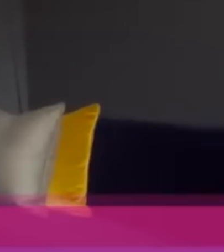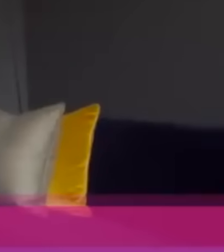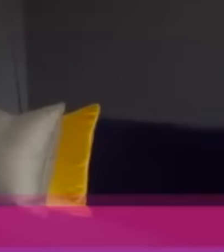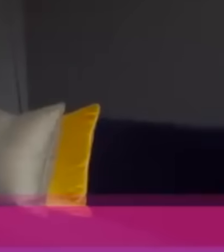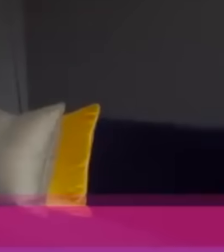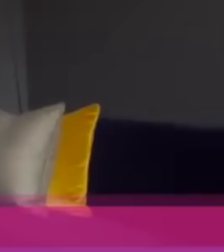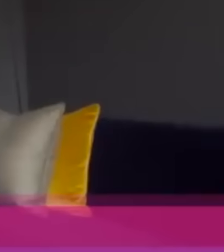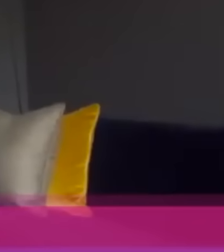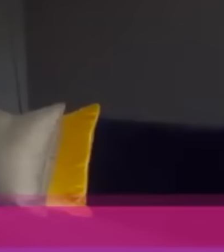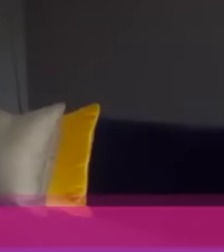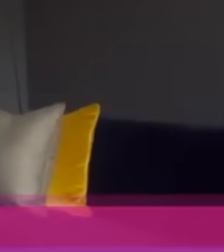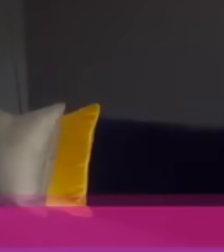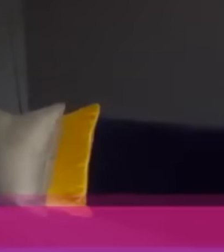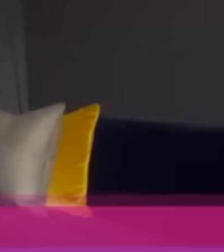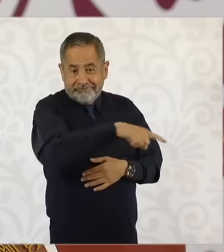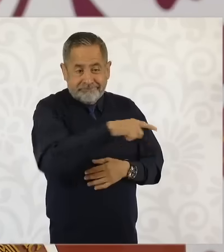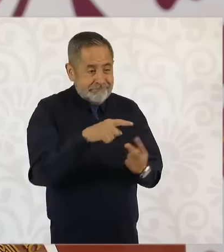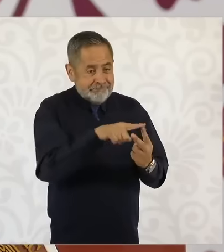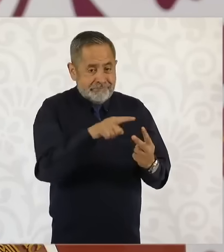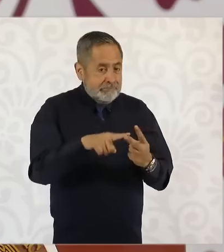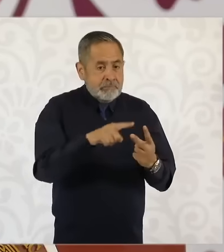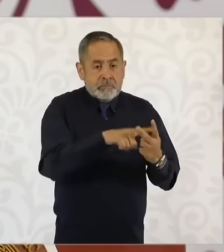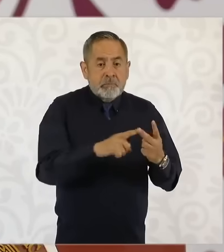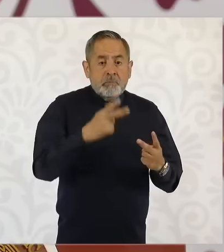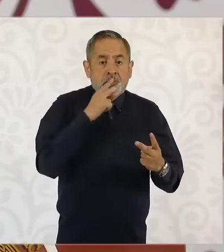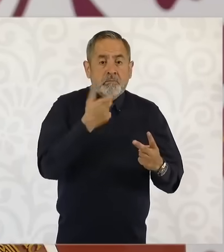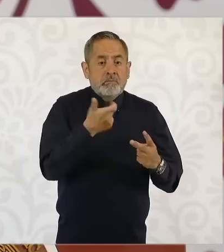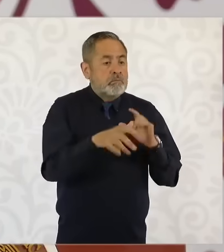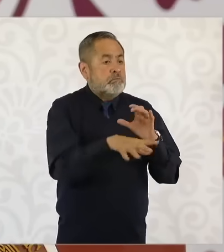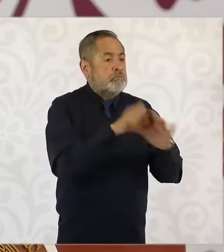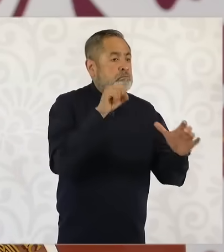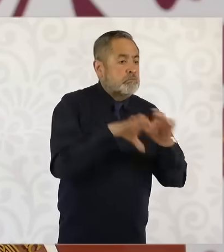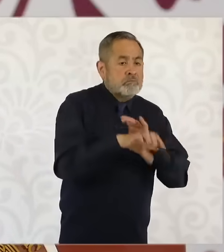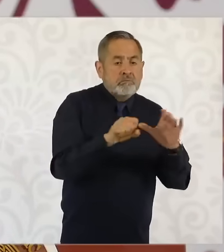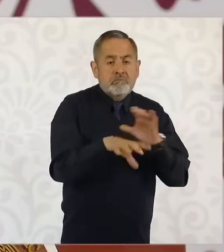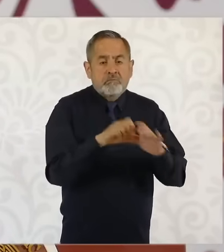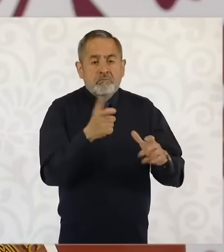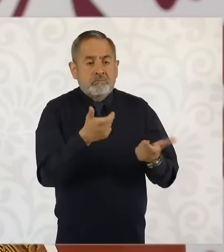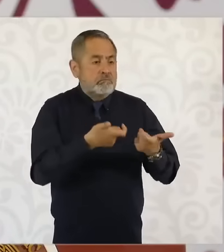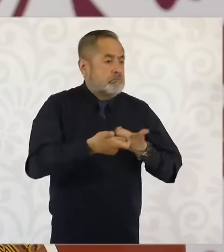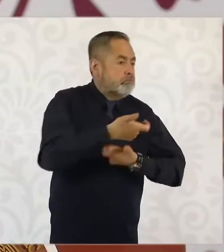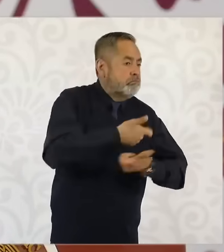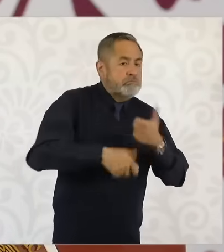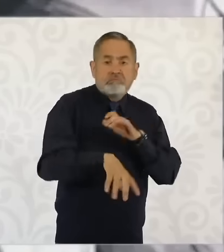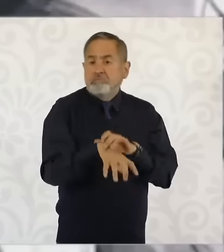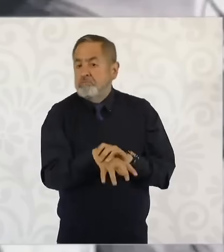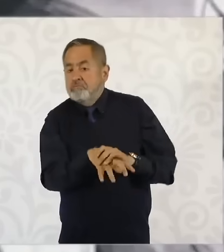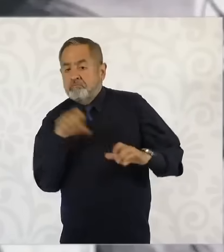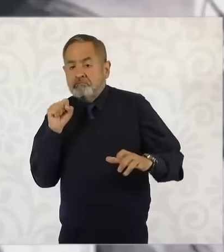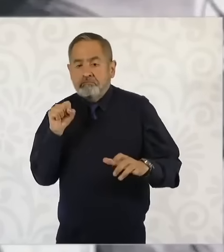uso del sistema financiero nacional sin ninguna restricción a pesar de que el Ministerio Público